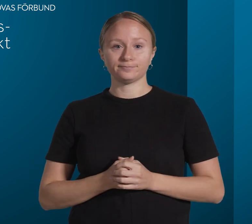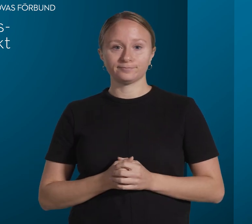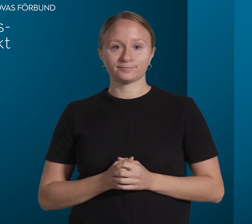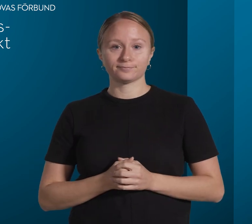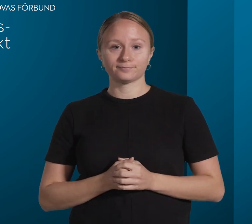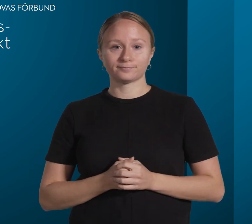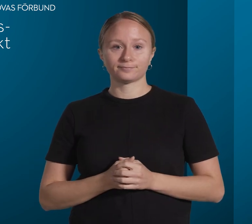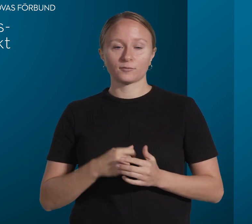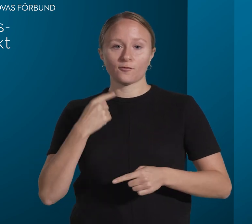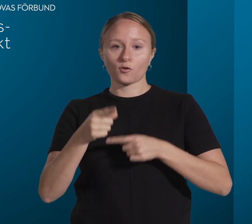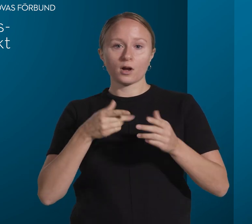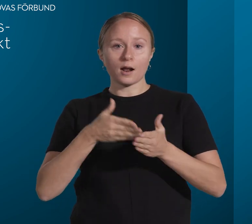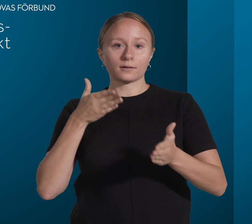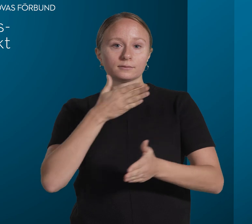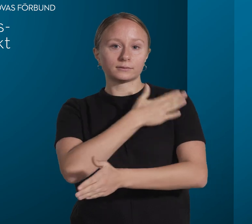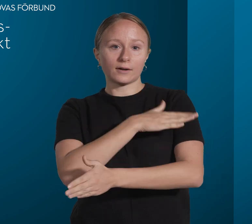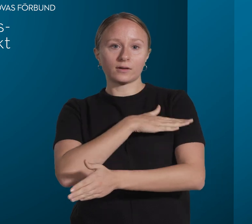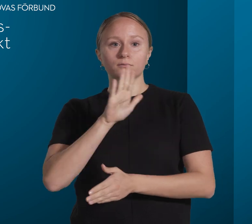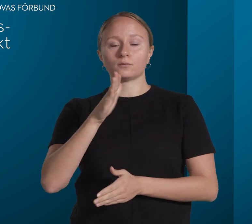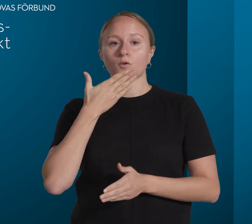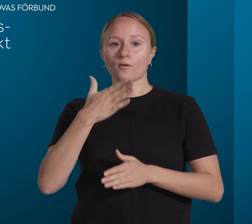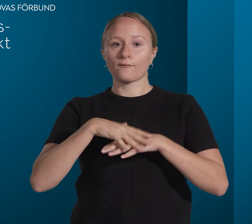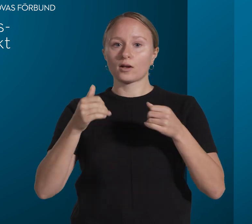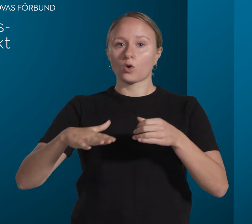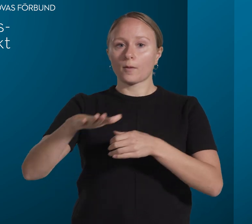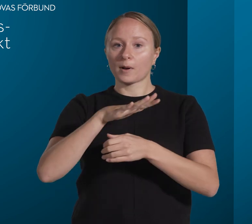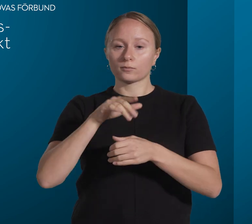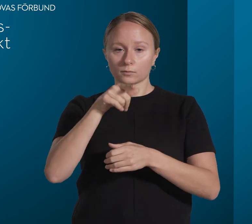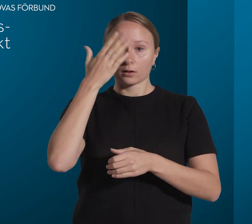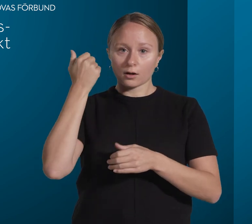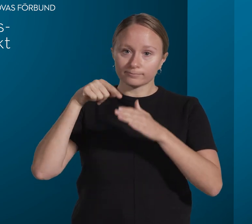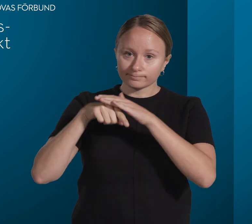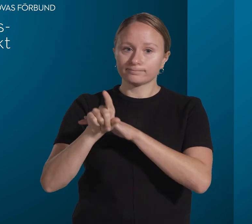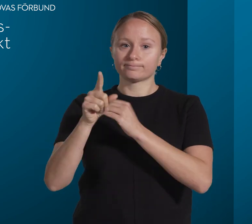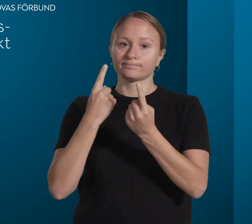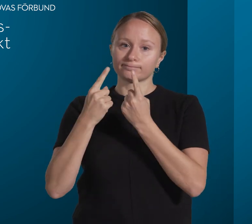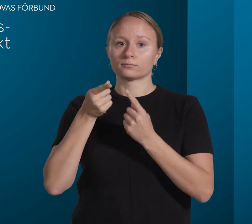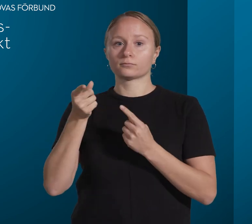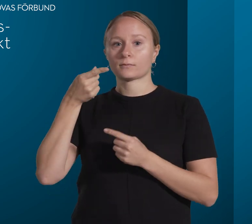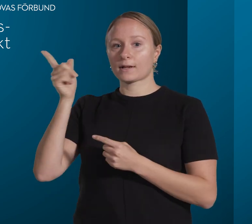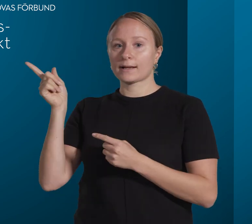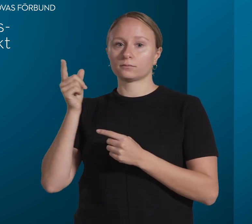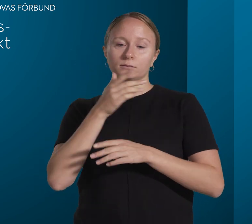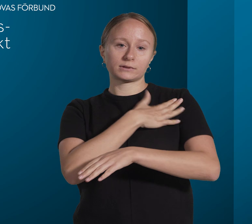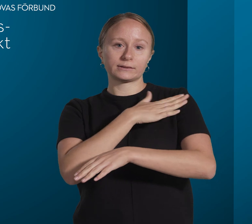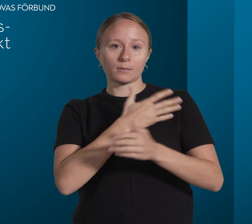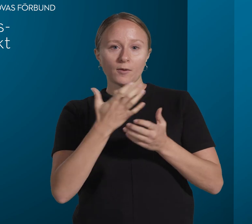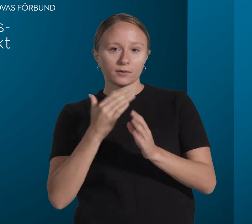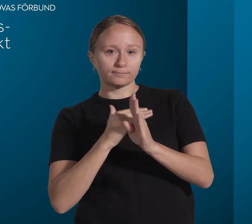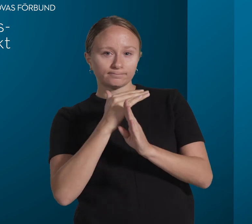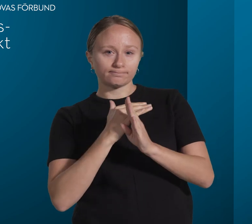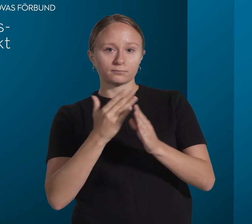Funktionshinderservicen i ditt välfärds- område kan göra en behovsutredning -